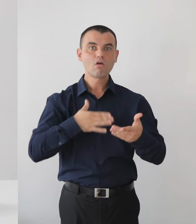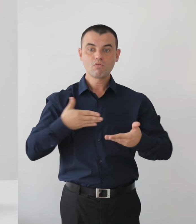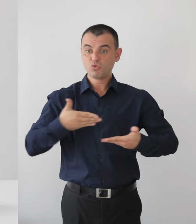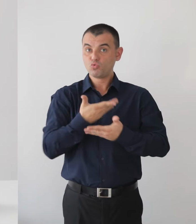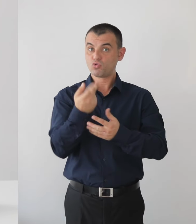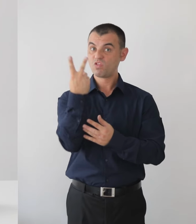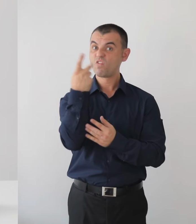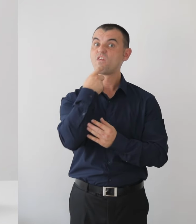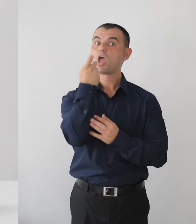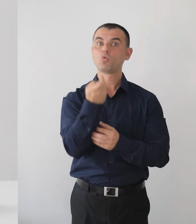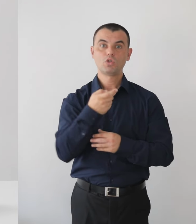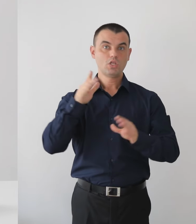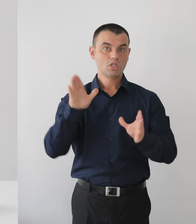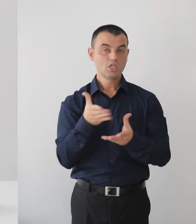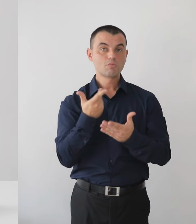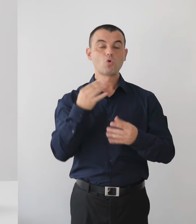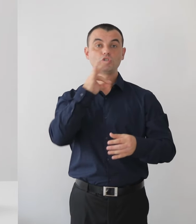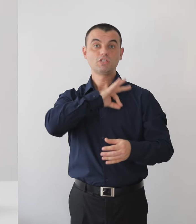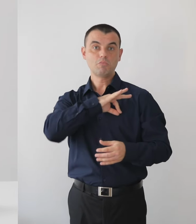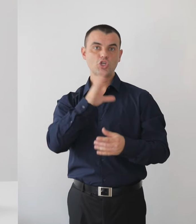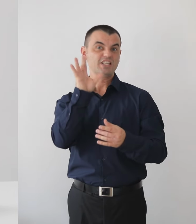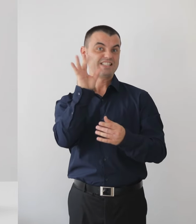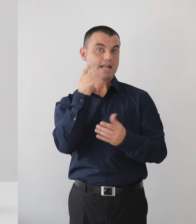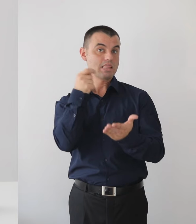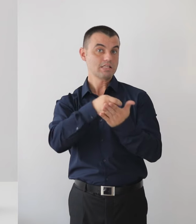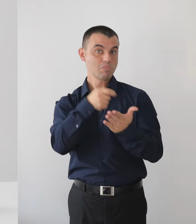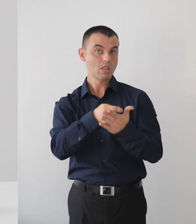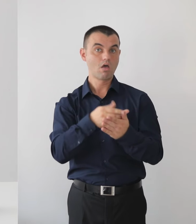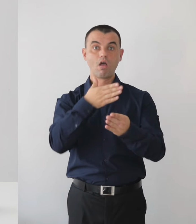Понякога са необходими поне две години, за да се достигне до средна месечна заплата.